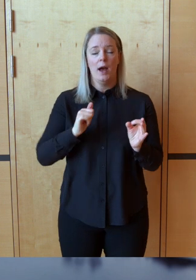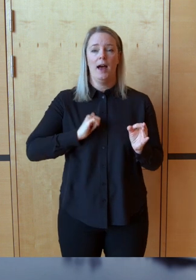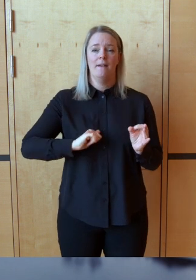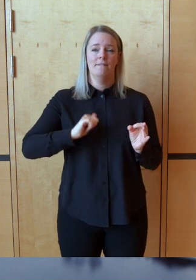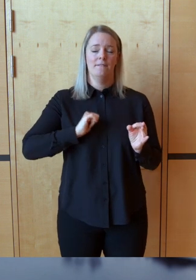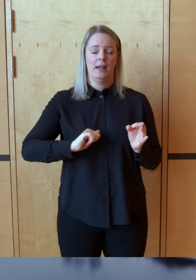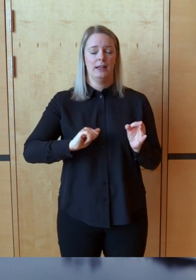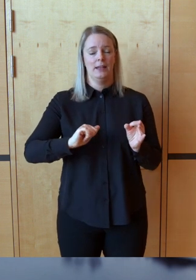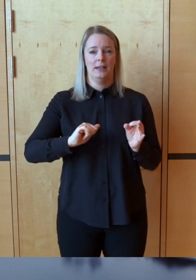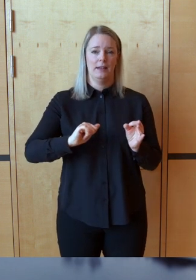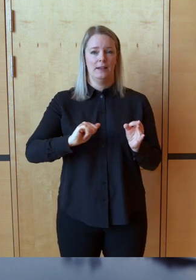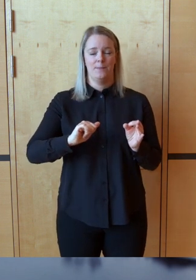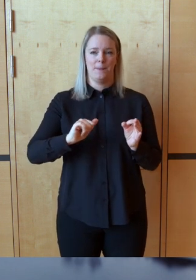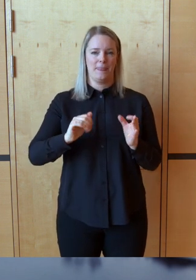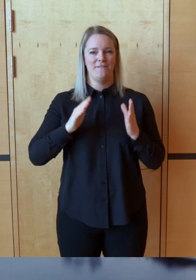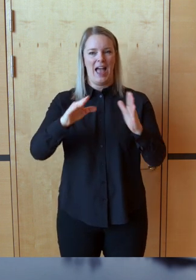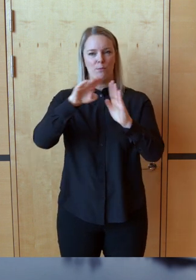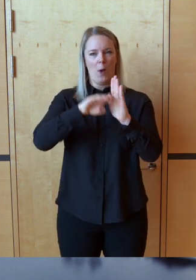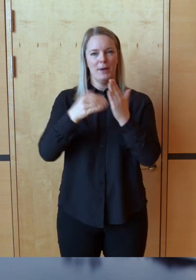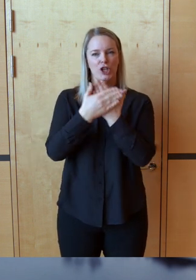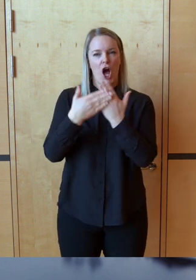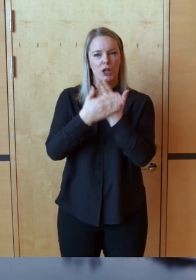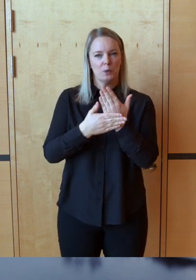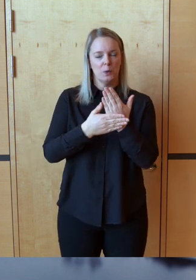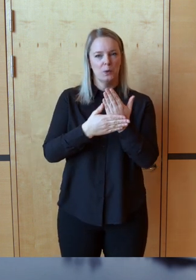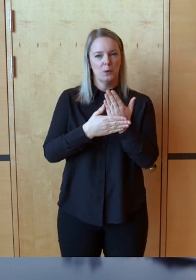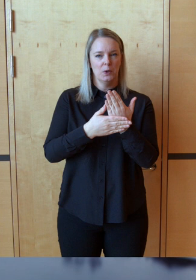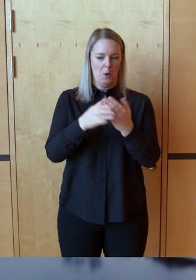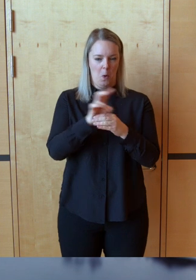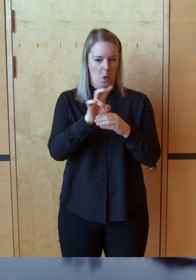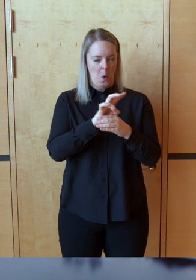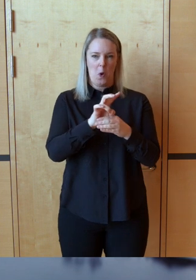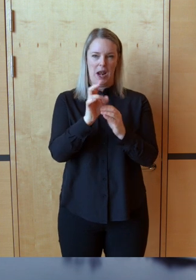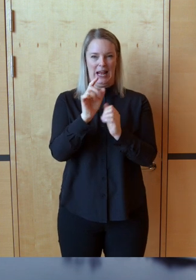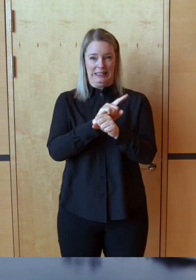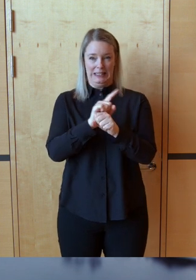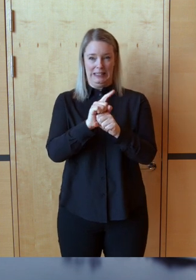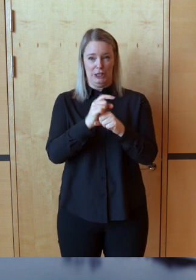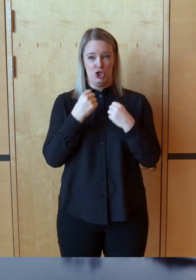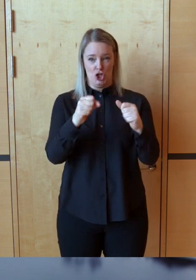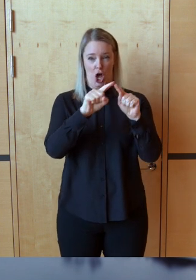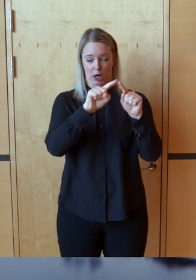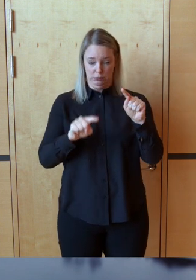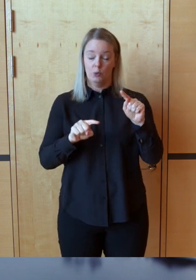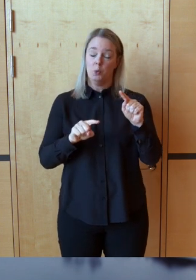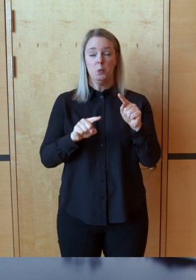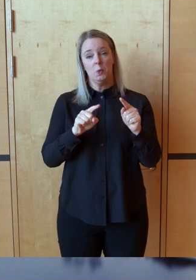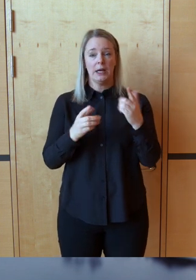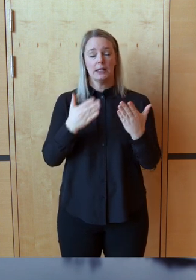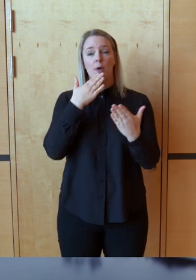De här beräkningsprogram en och de har fått ett som ändå stämmer ganska väl Det kan vara att man behöver lite uppstartstid